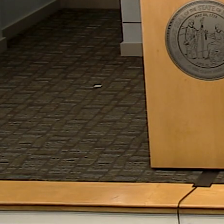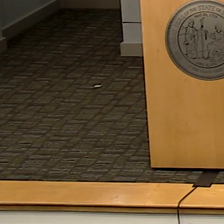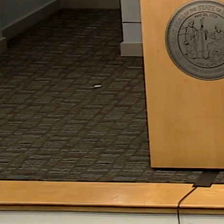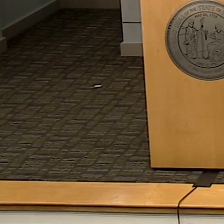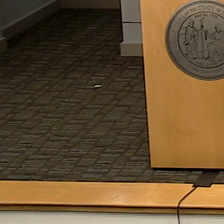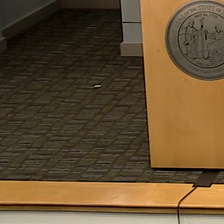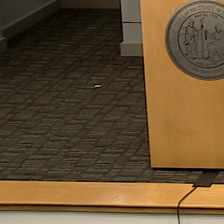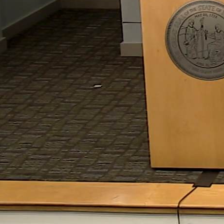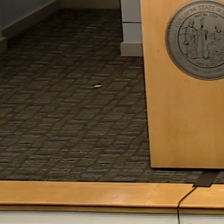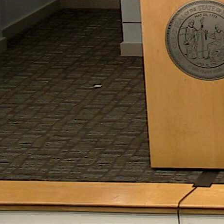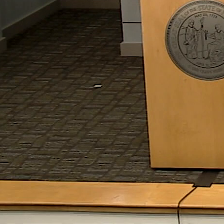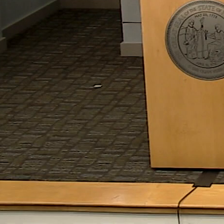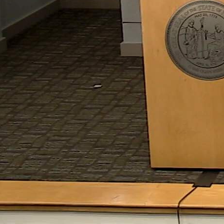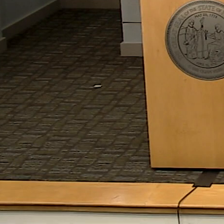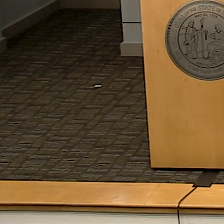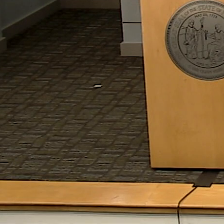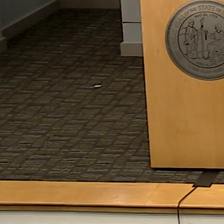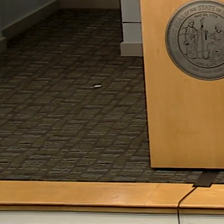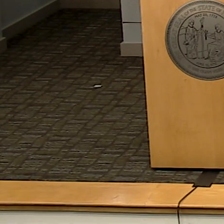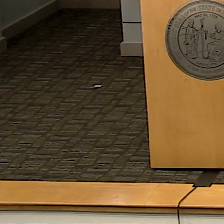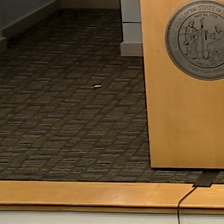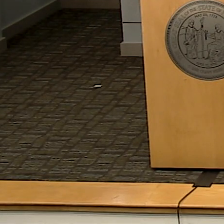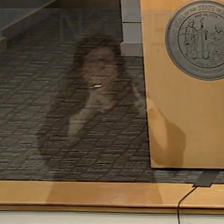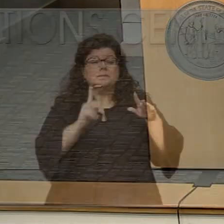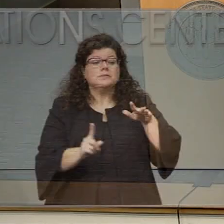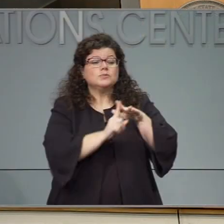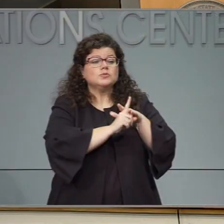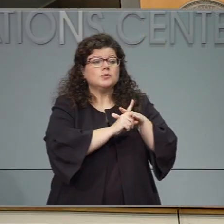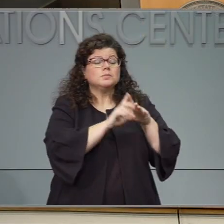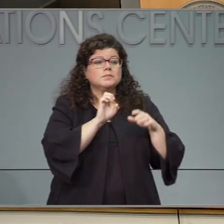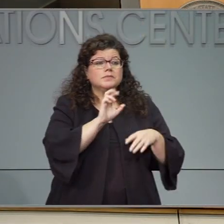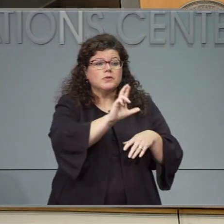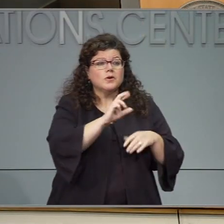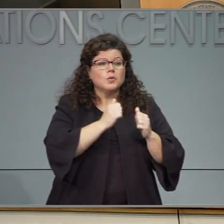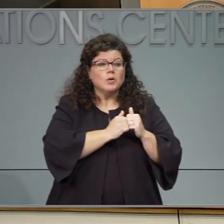tendencias de hemos. Los casos Indro mico similares a Kobi los